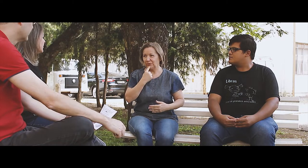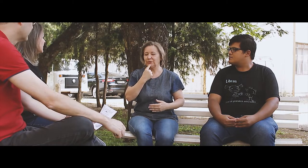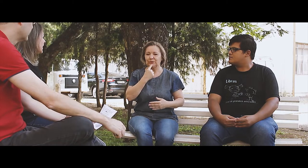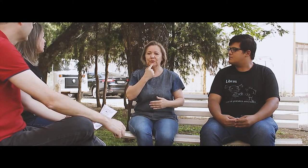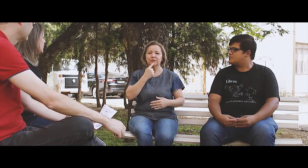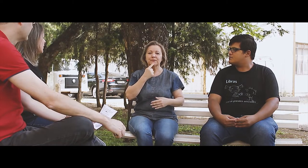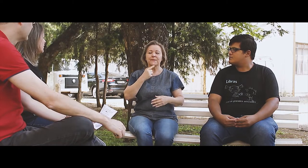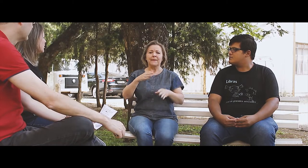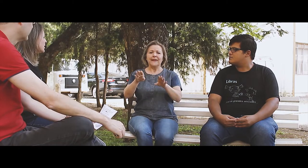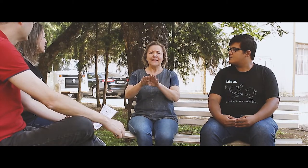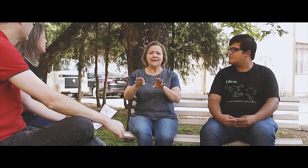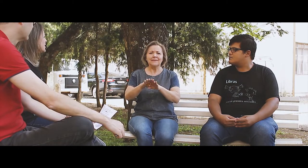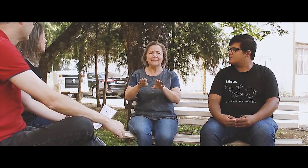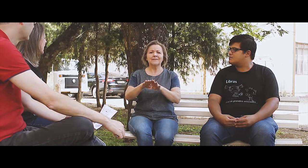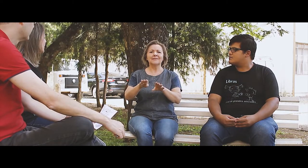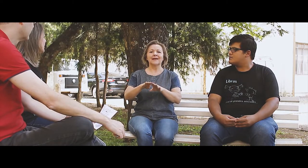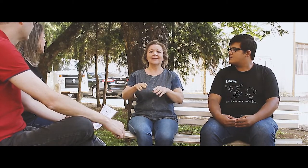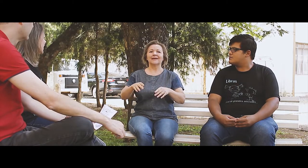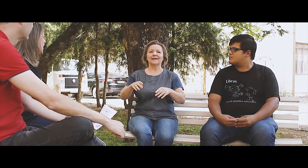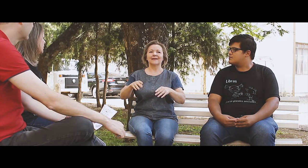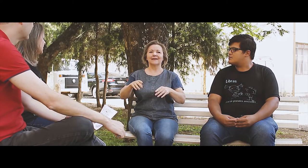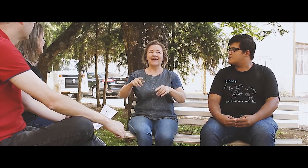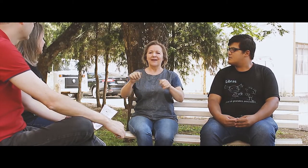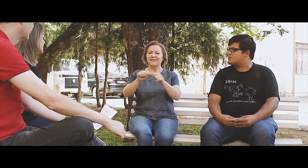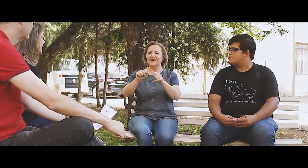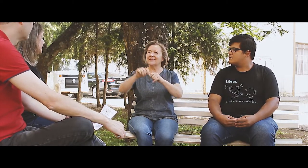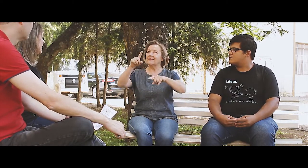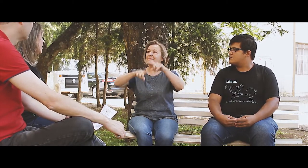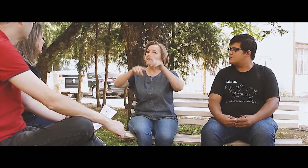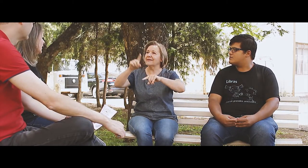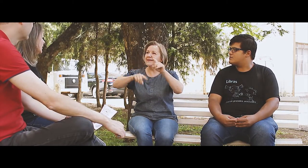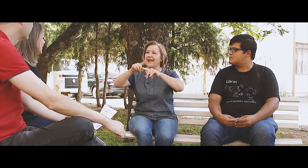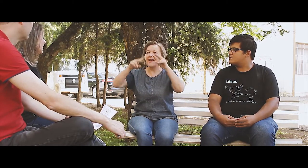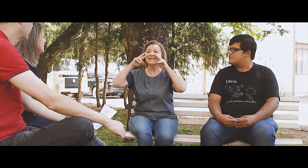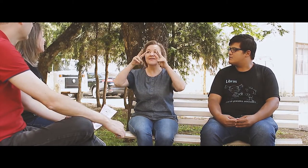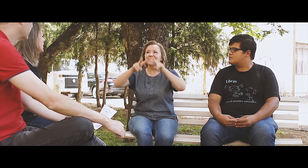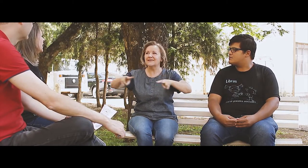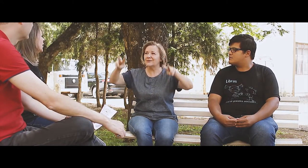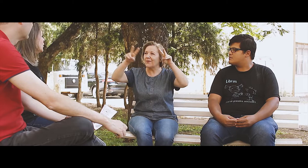verdade o papel importantíssimo é do intérprete em sala de aula e o